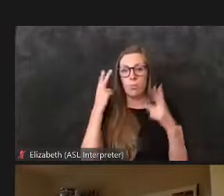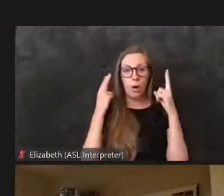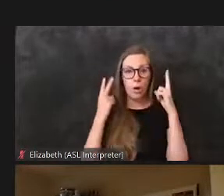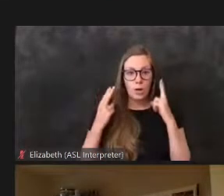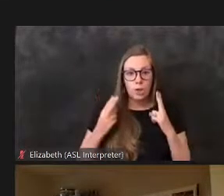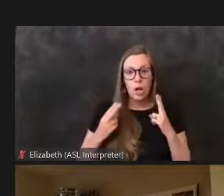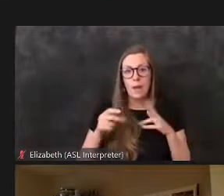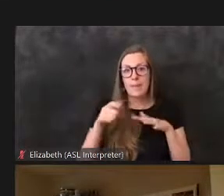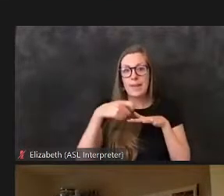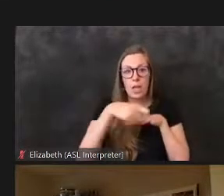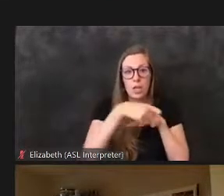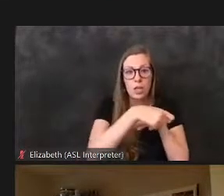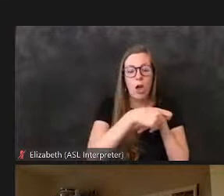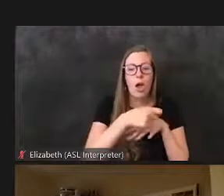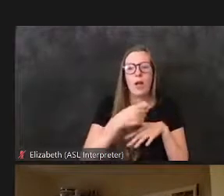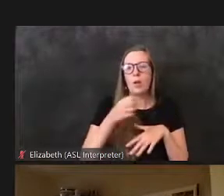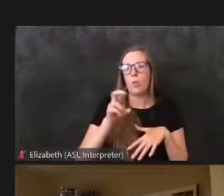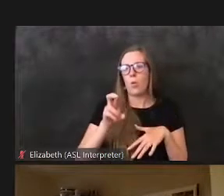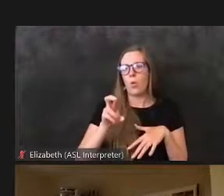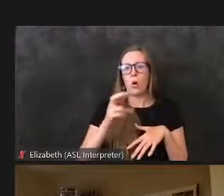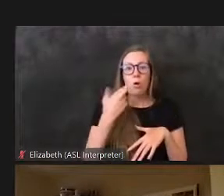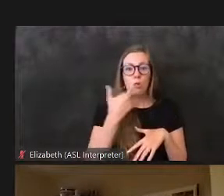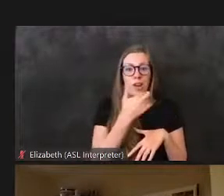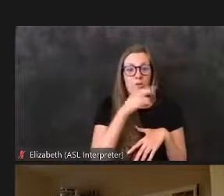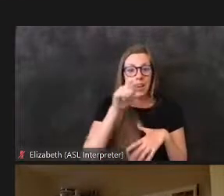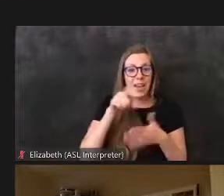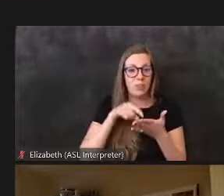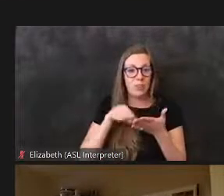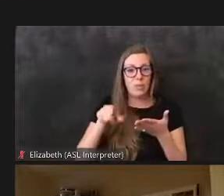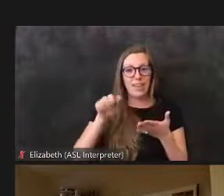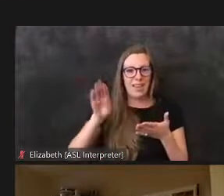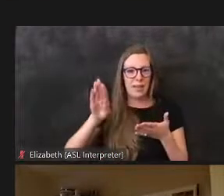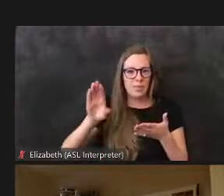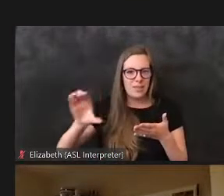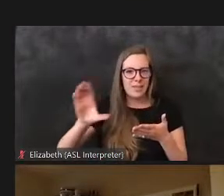o un salón de P de Barberà y a un salón de belleza.